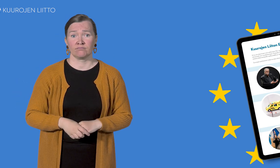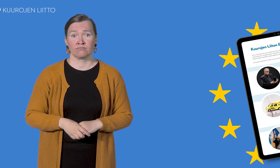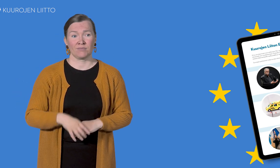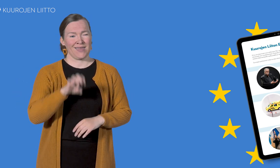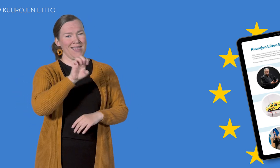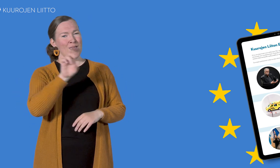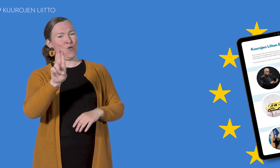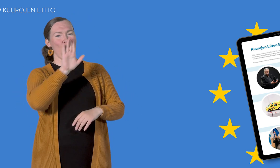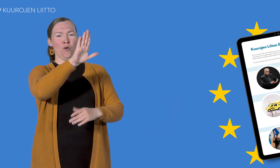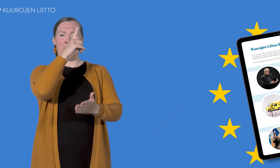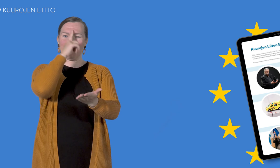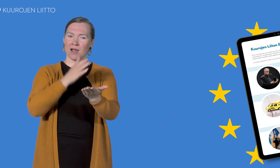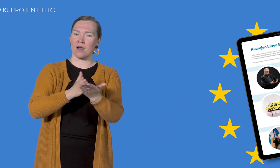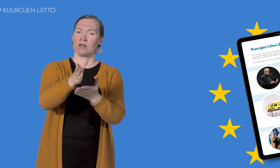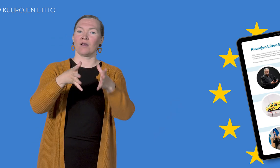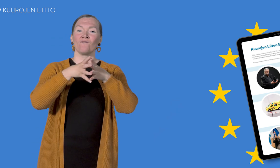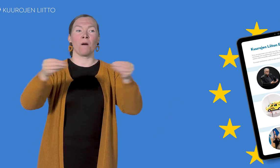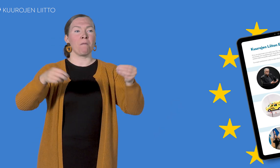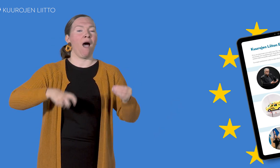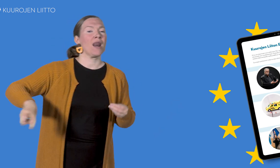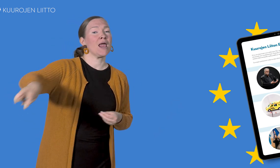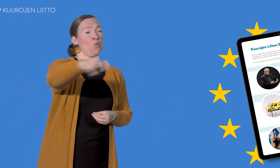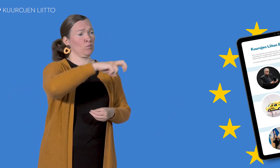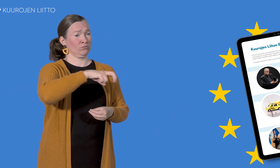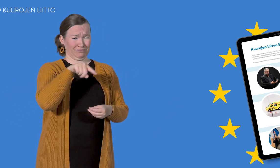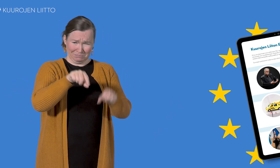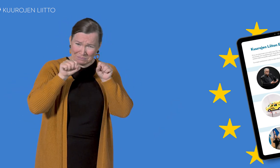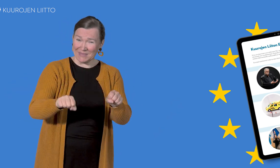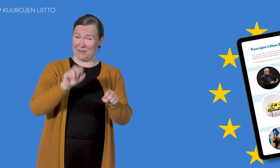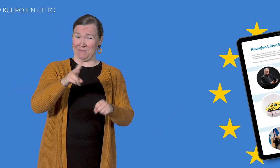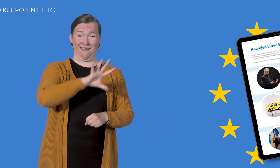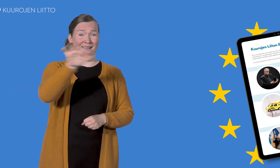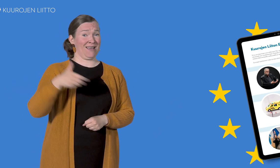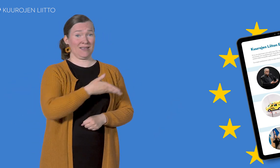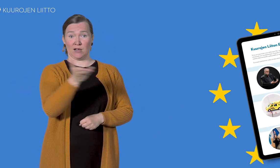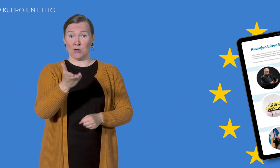n vapaan liikkuvuuden periaatteen tulee koskea kaikkia -